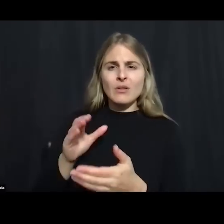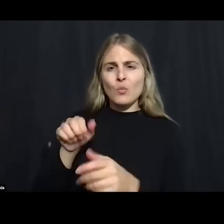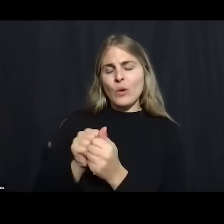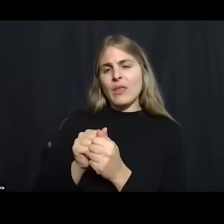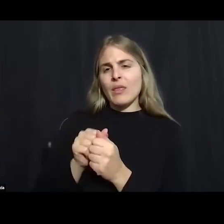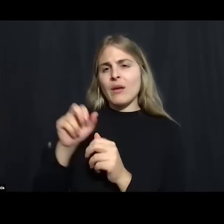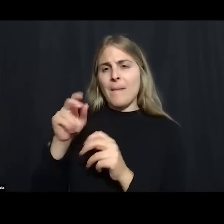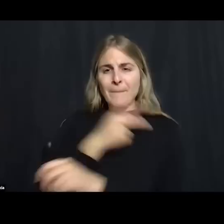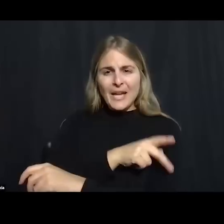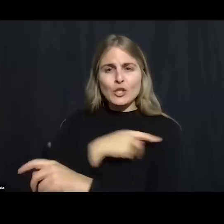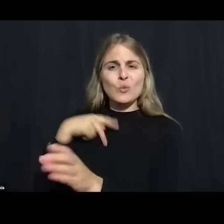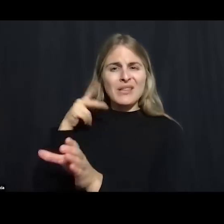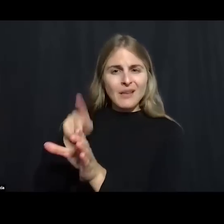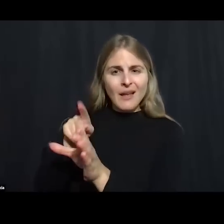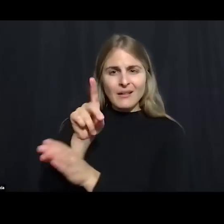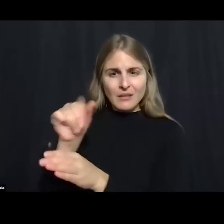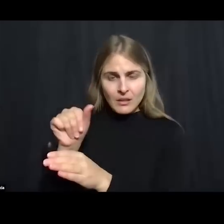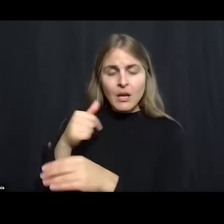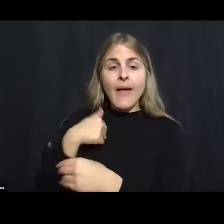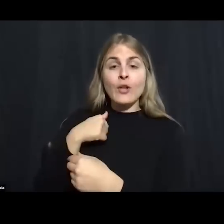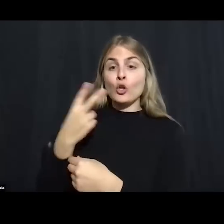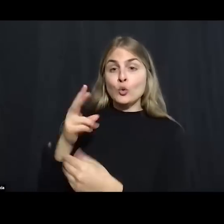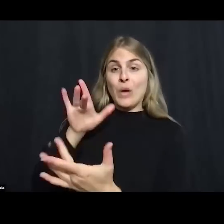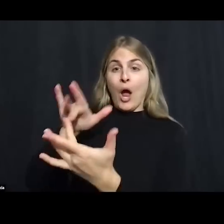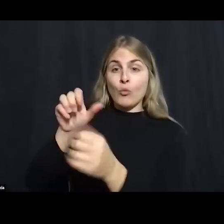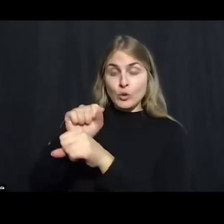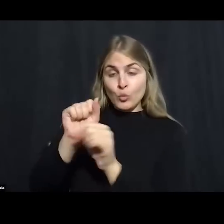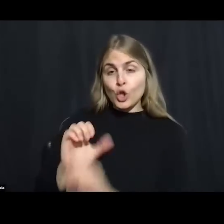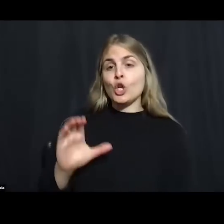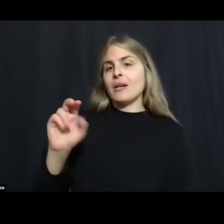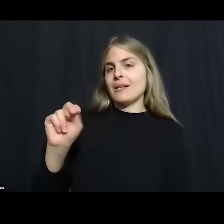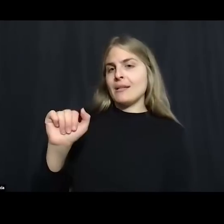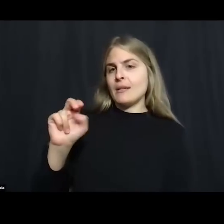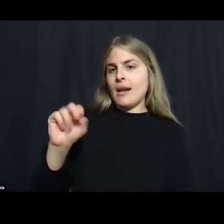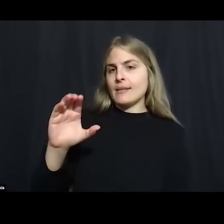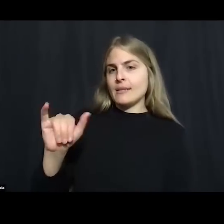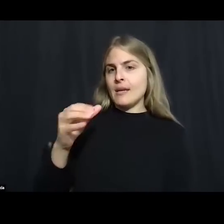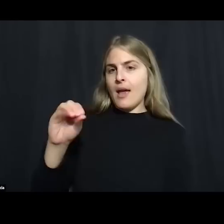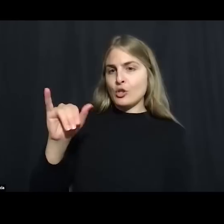Ese invierno, dos trabajadores de alcance, Nancy y Joe, fueron a la sucursal principal de la biblioteca pública en New Haven